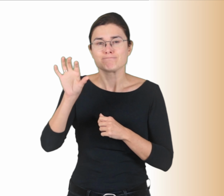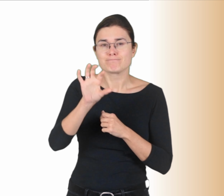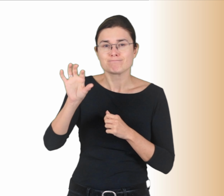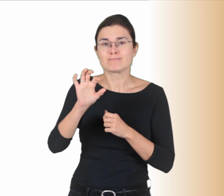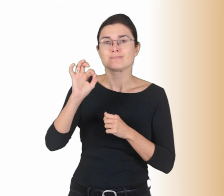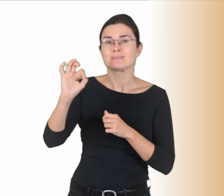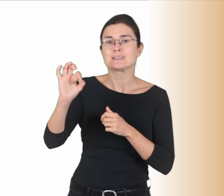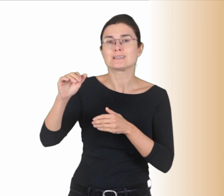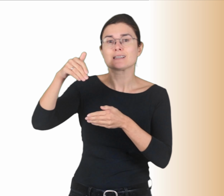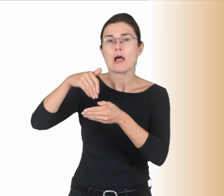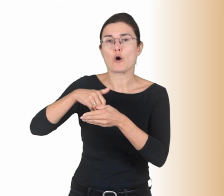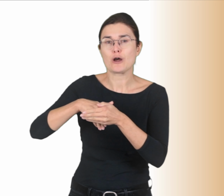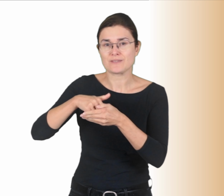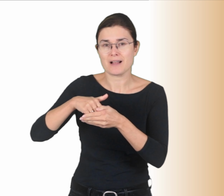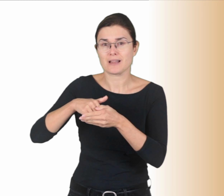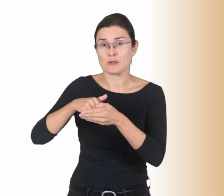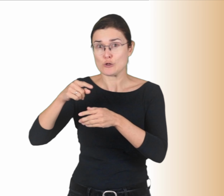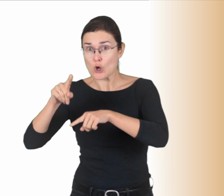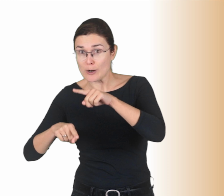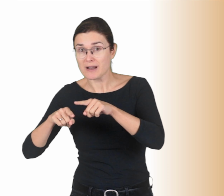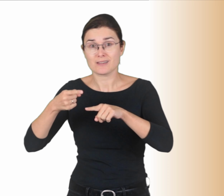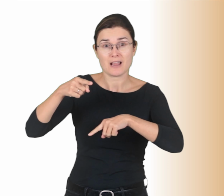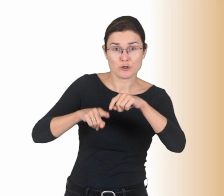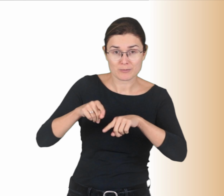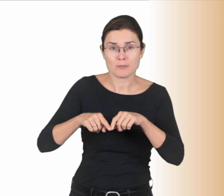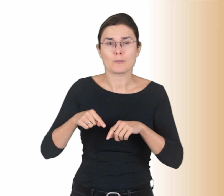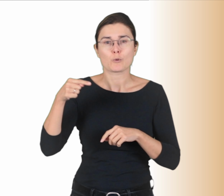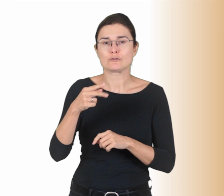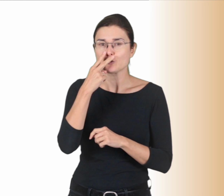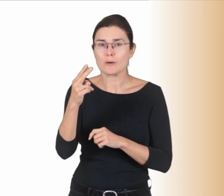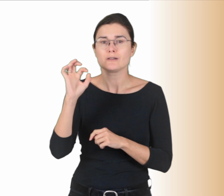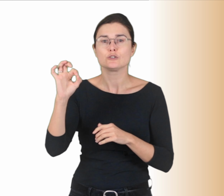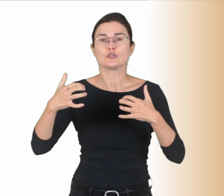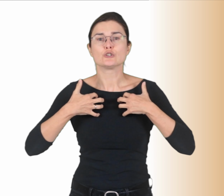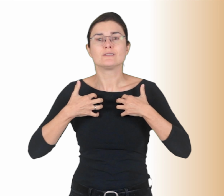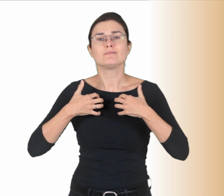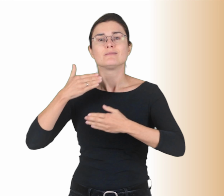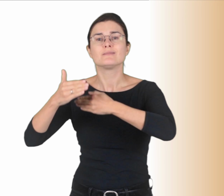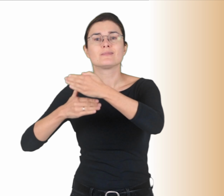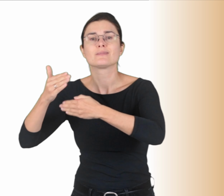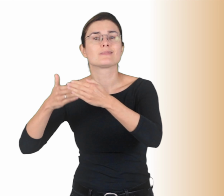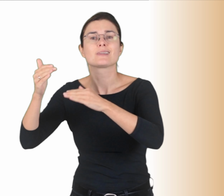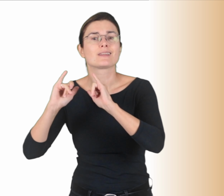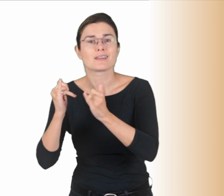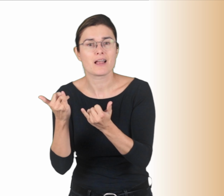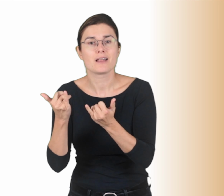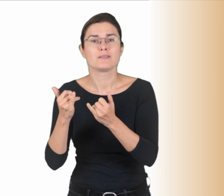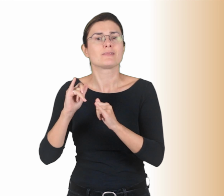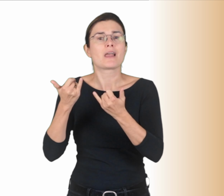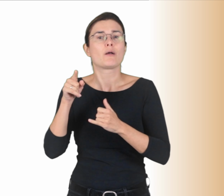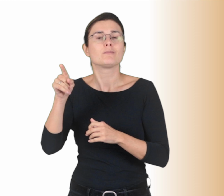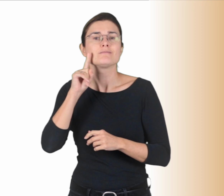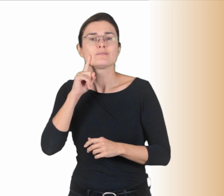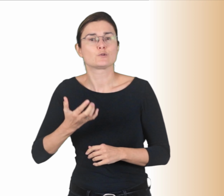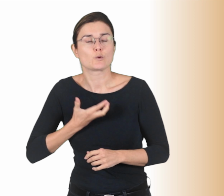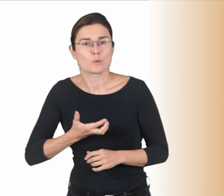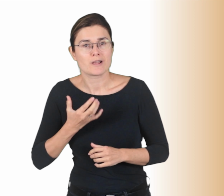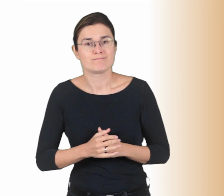co dane zachowania, czynności wpływają na jednostkę i jej funkcjonowanie.